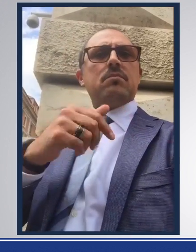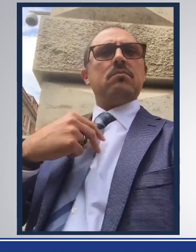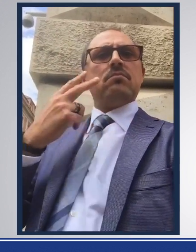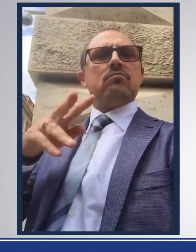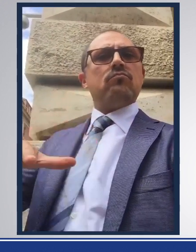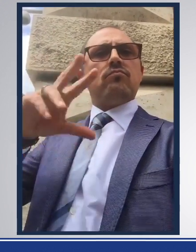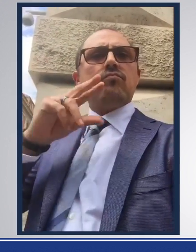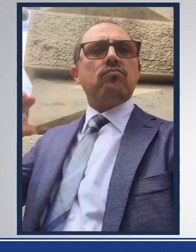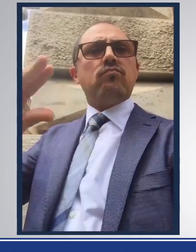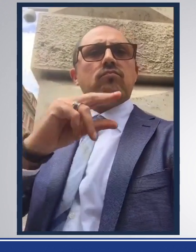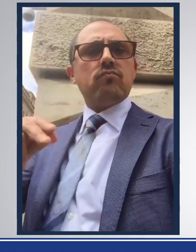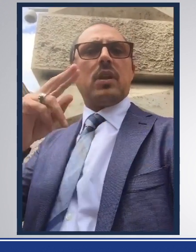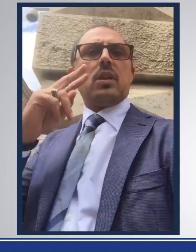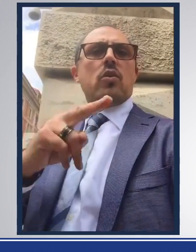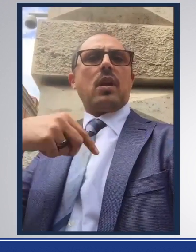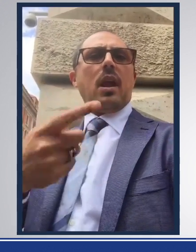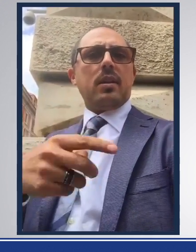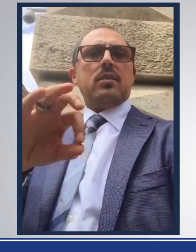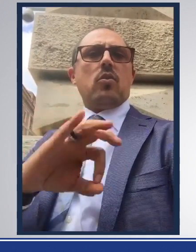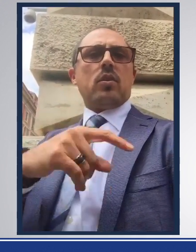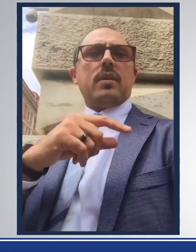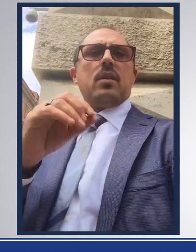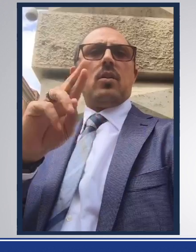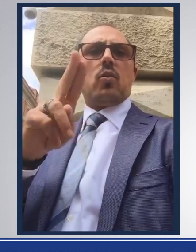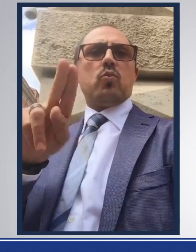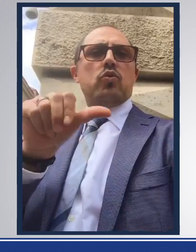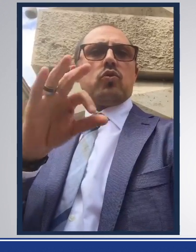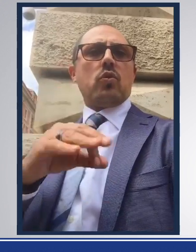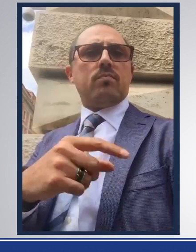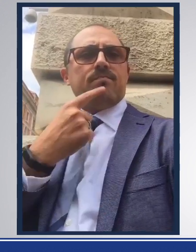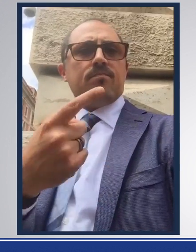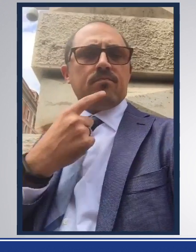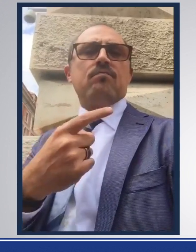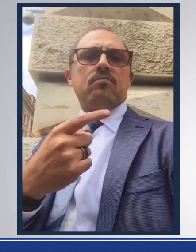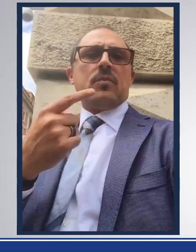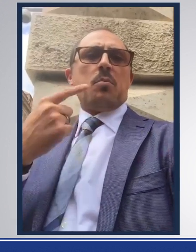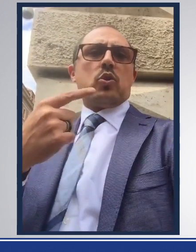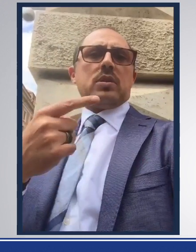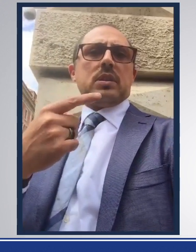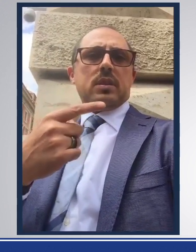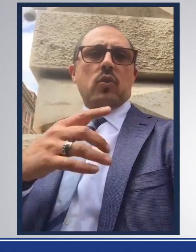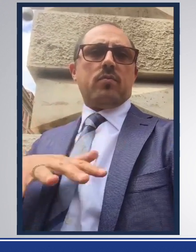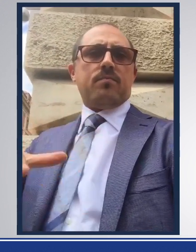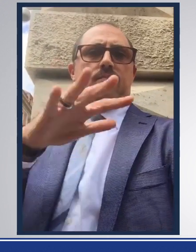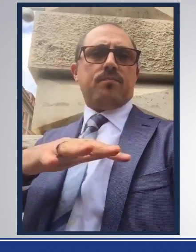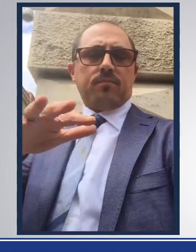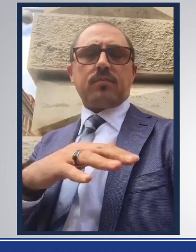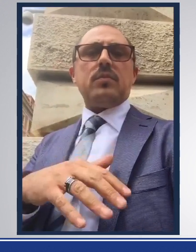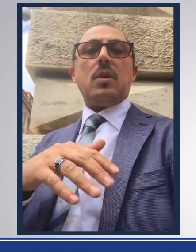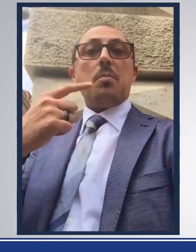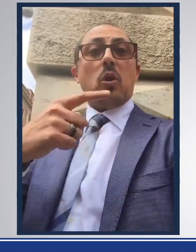c'è stato l'incontro con il Sen. Russo ed è stato molto positivo,